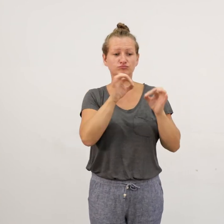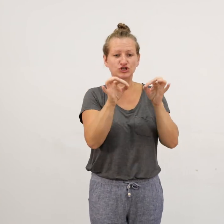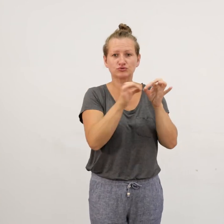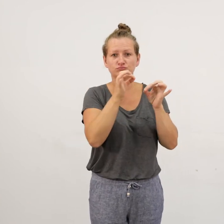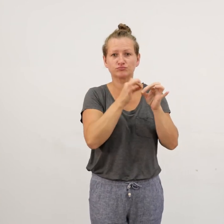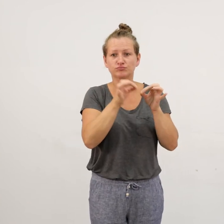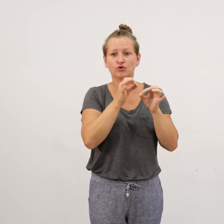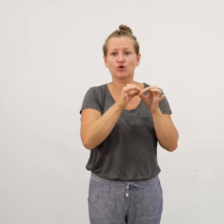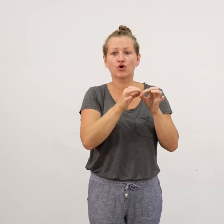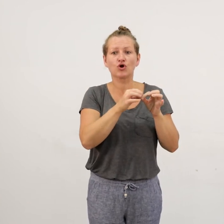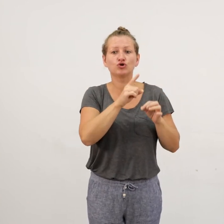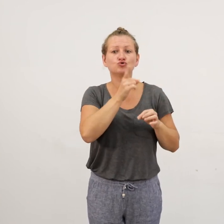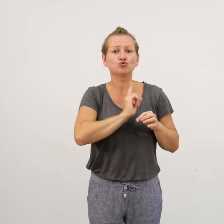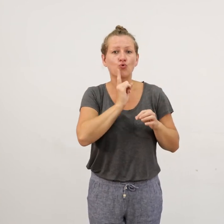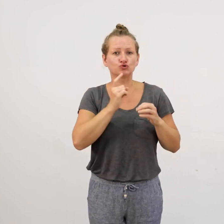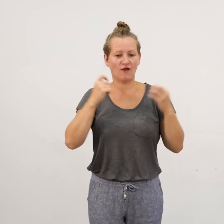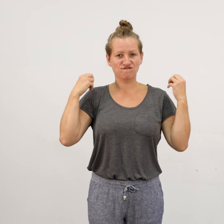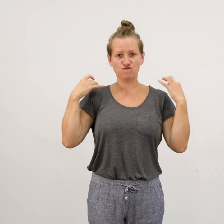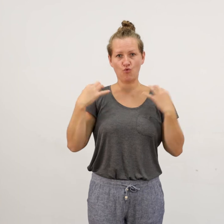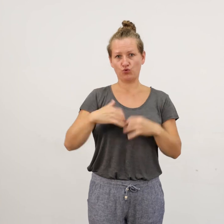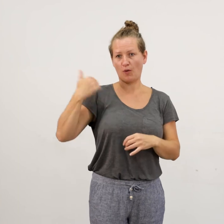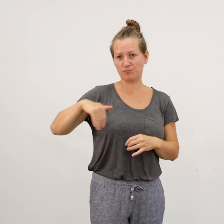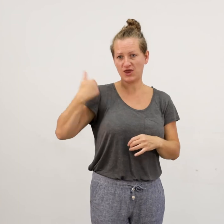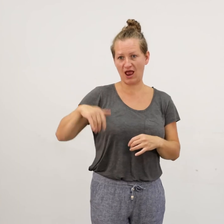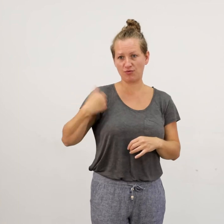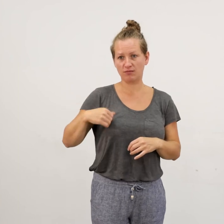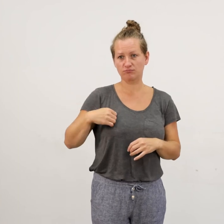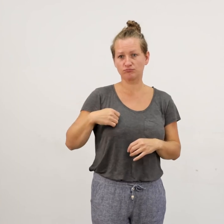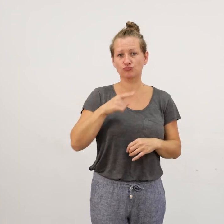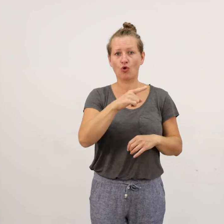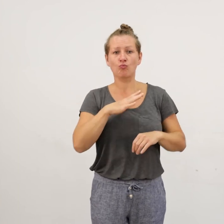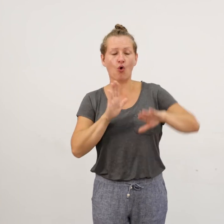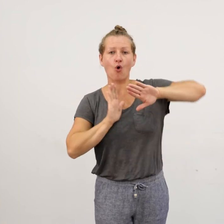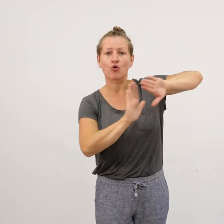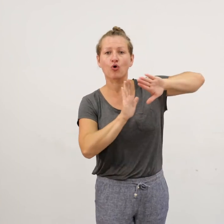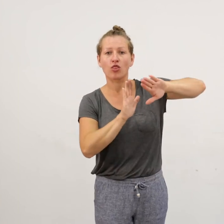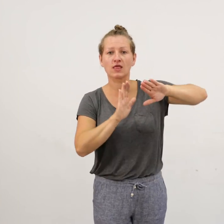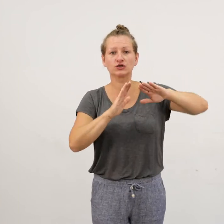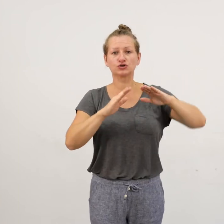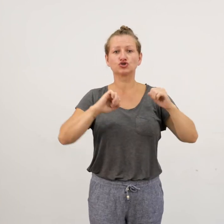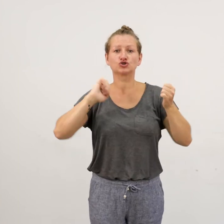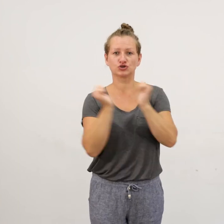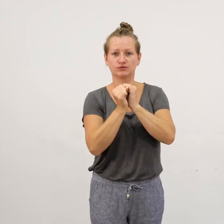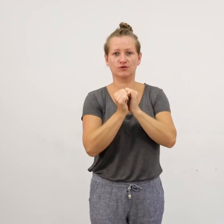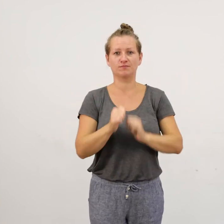To ostatnie urządzenie działało na zasadzie mikrofonu, z tą różnicą, że przekształcało w fale drgania skóry na szyi.